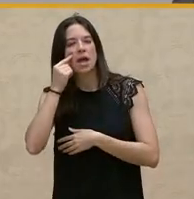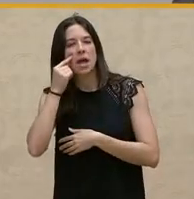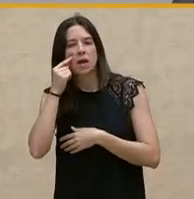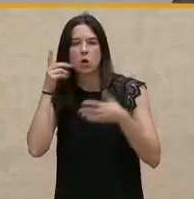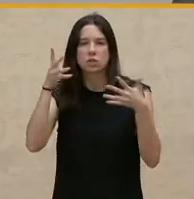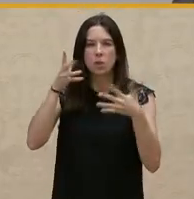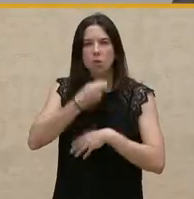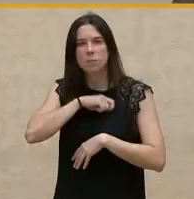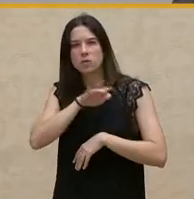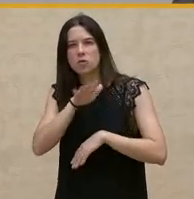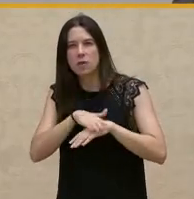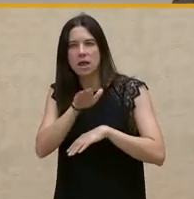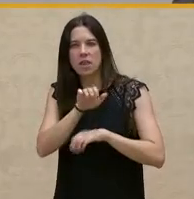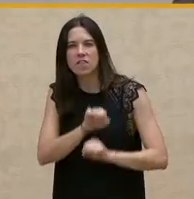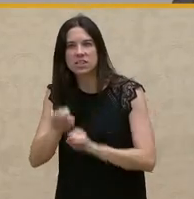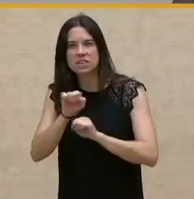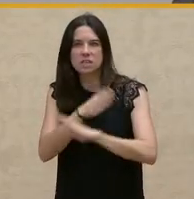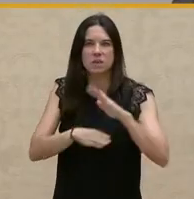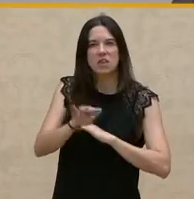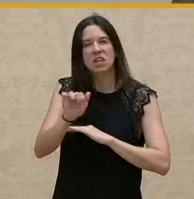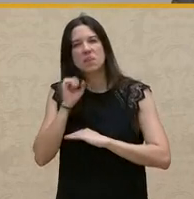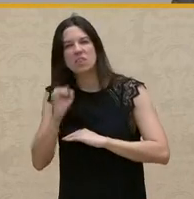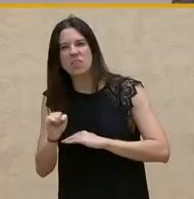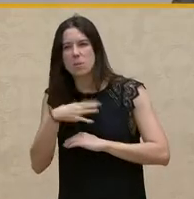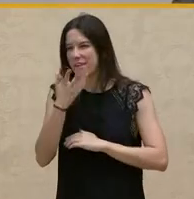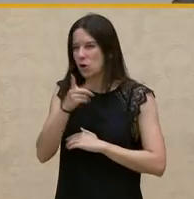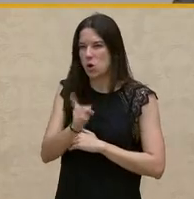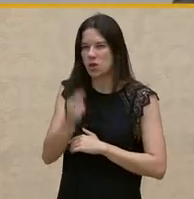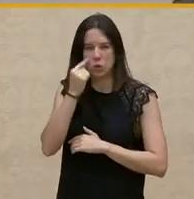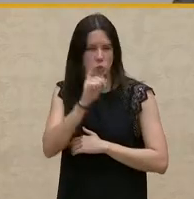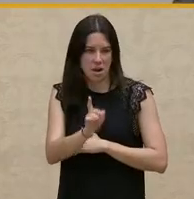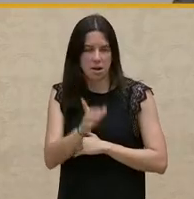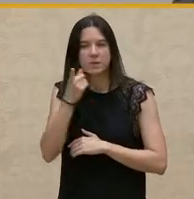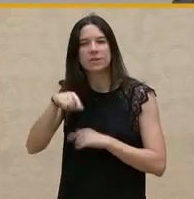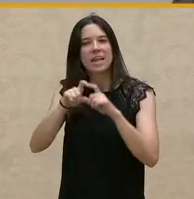Defensa de la Discapacidad y la Dependencia. Somos una entidad relativamente joven,